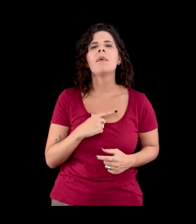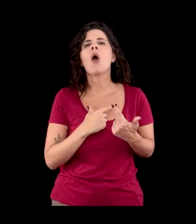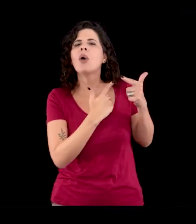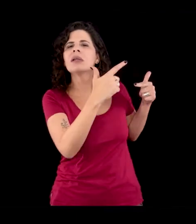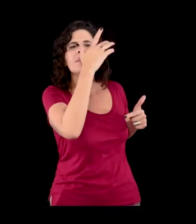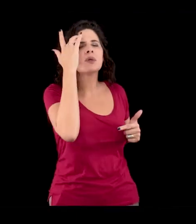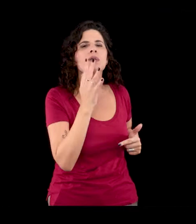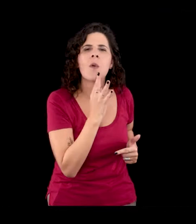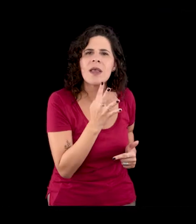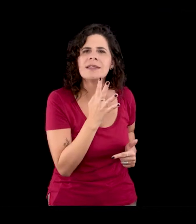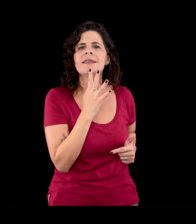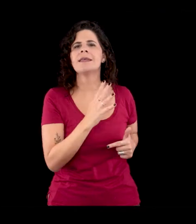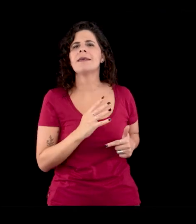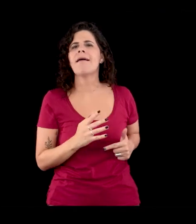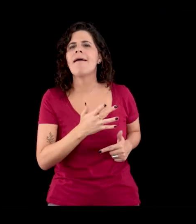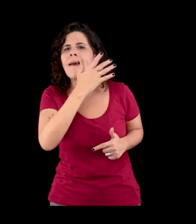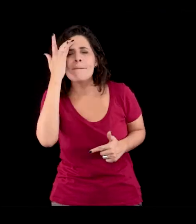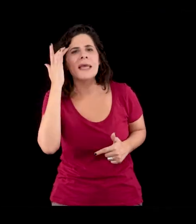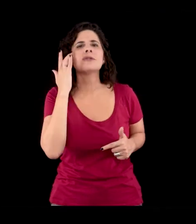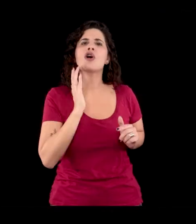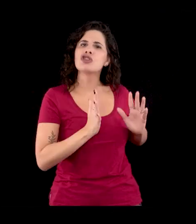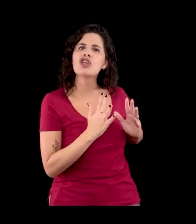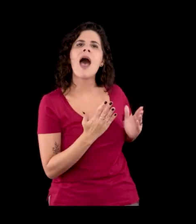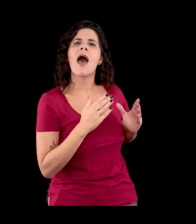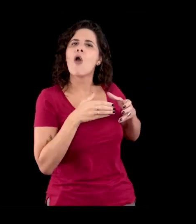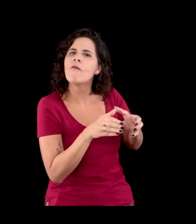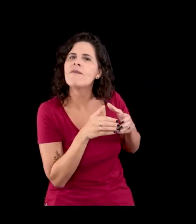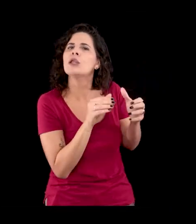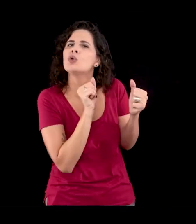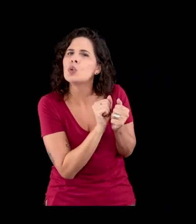um que estava no passado, que eu já tinha convivido,